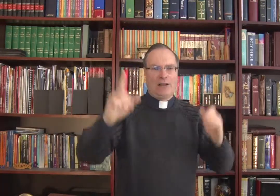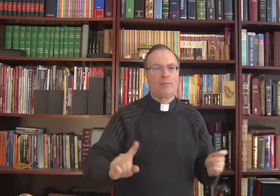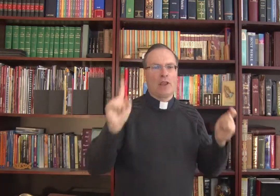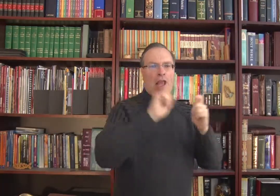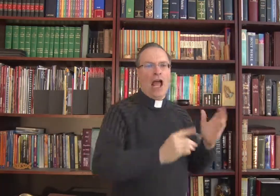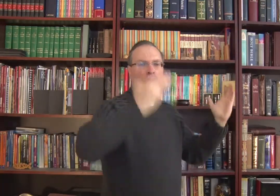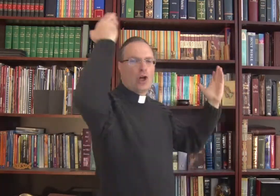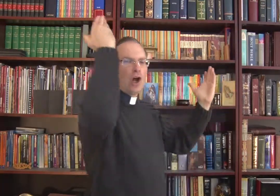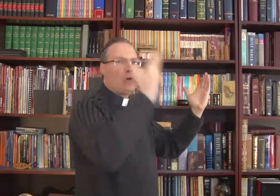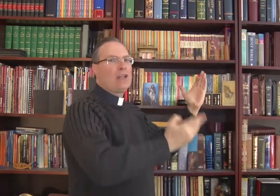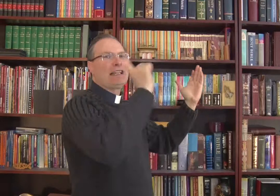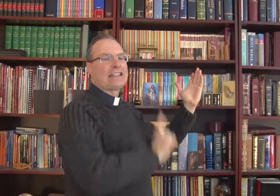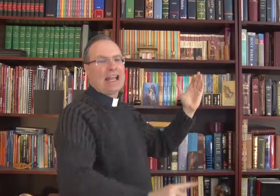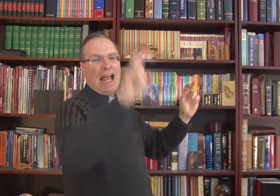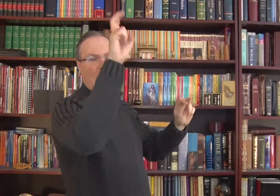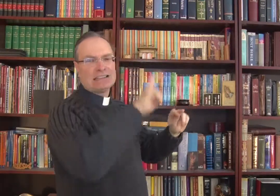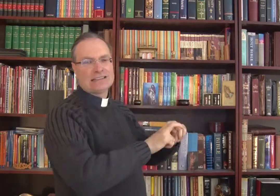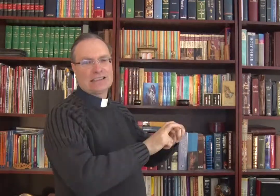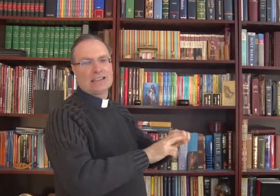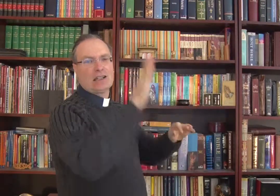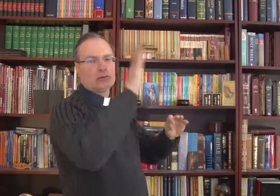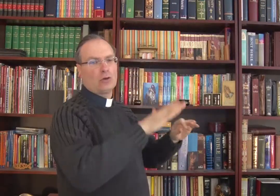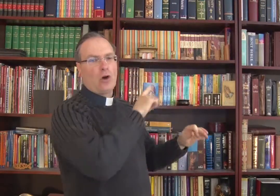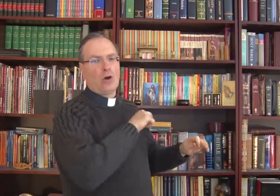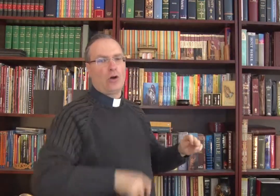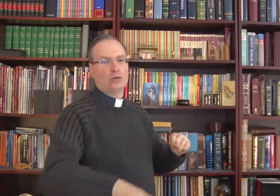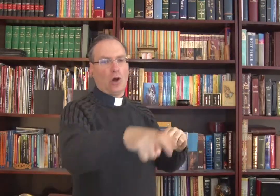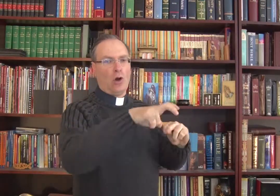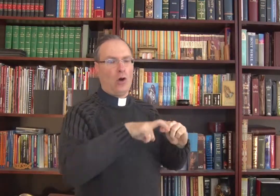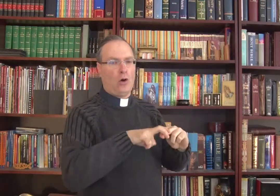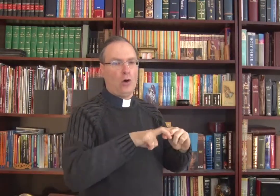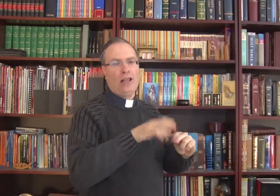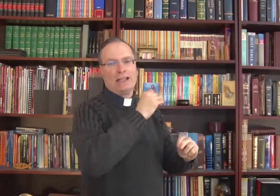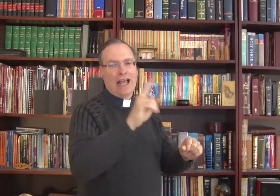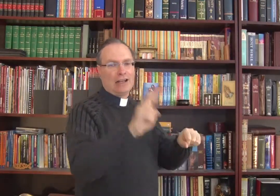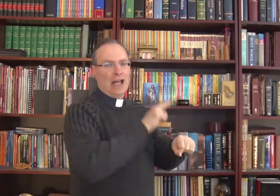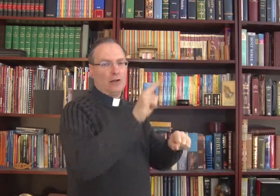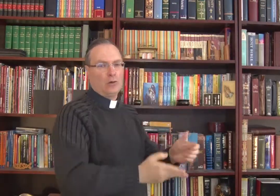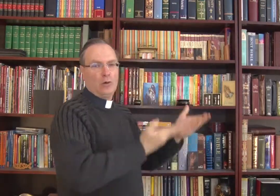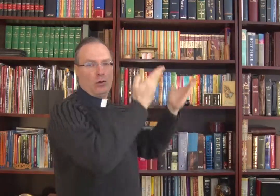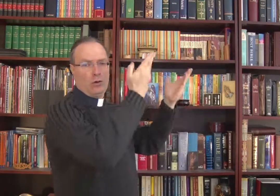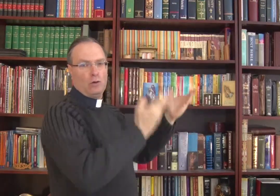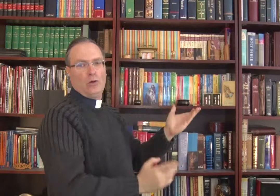«À celui qui est assis sur le trône et à l'Agneau